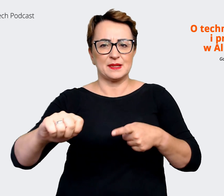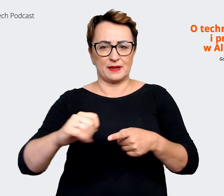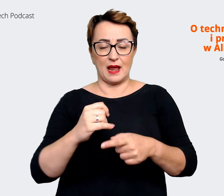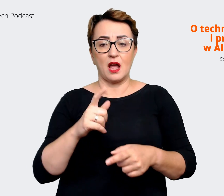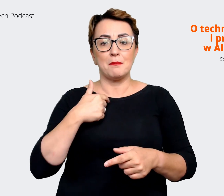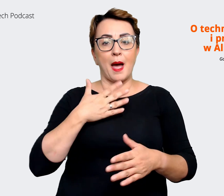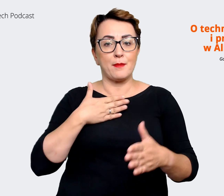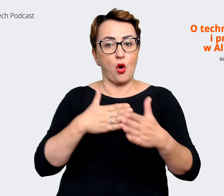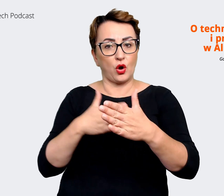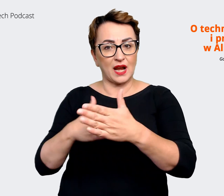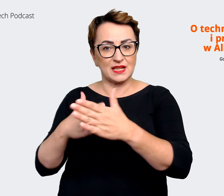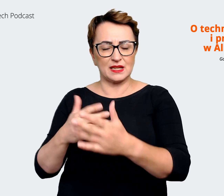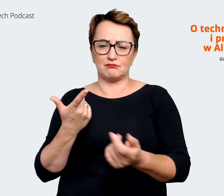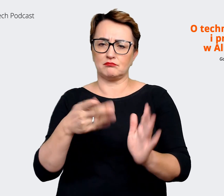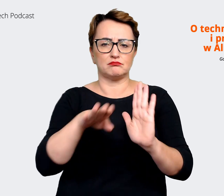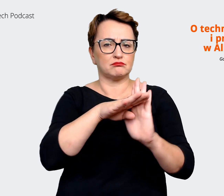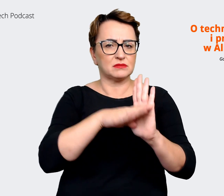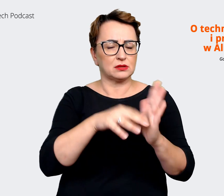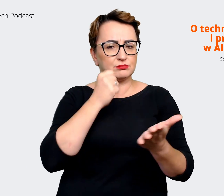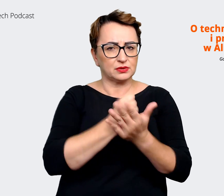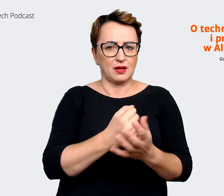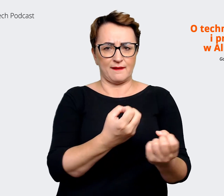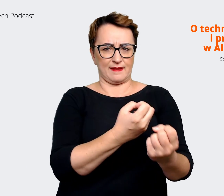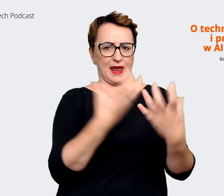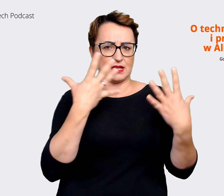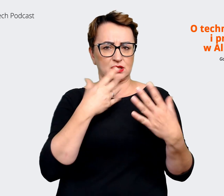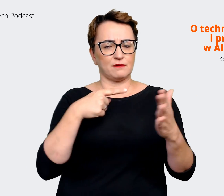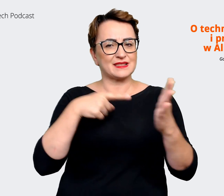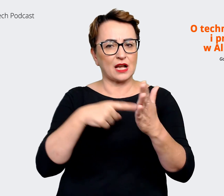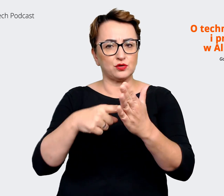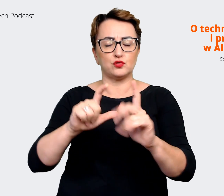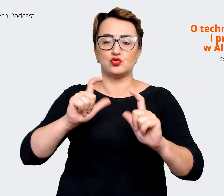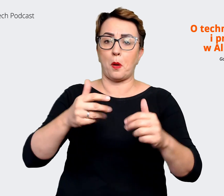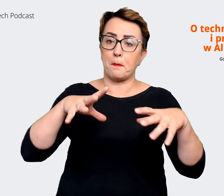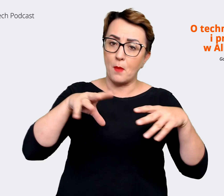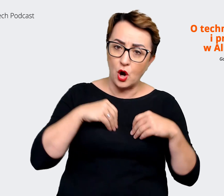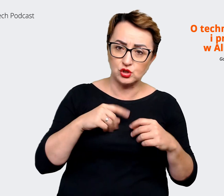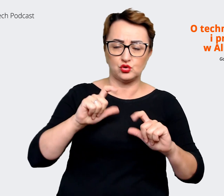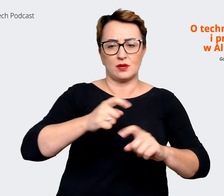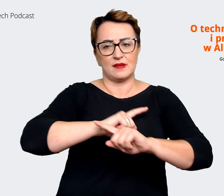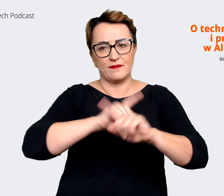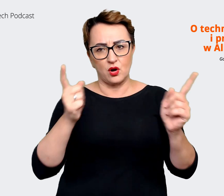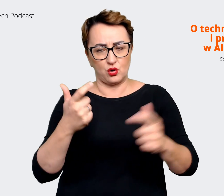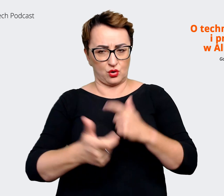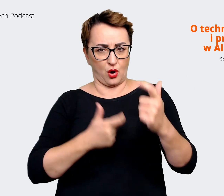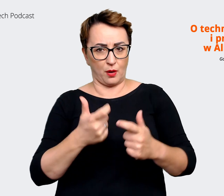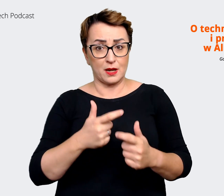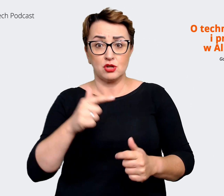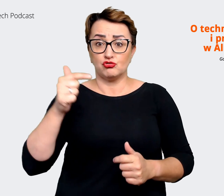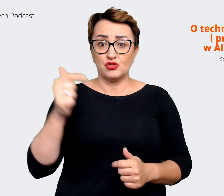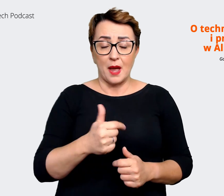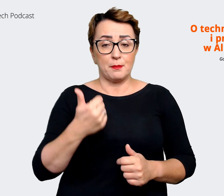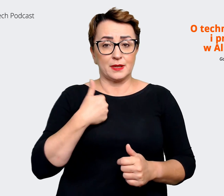które jasno dają nam wskazówki co możemy, a czego nie możemy. Trzeba być relatywnie dobrze w tym